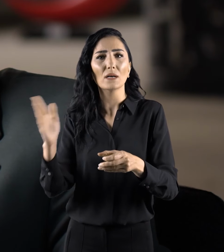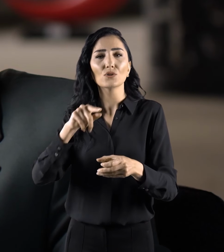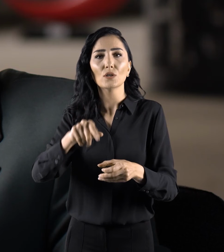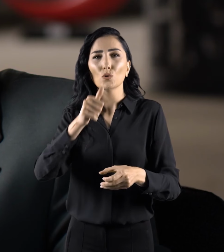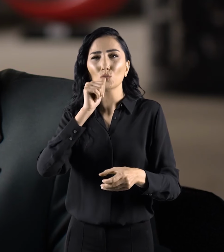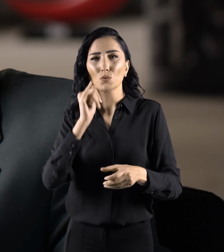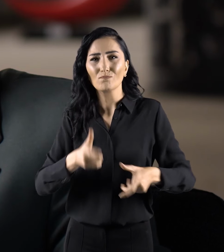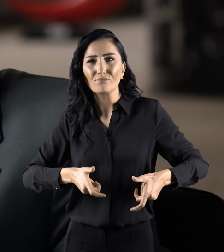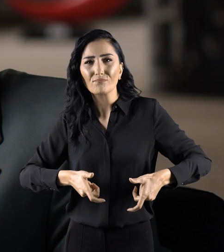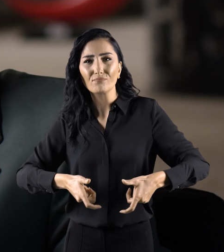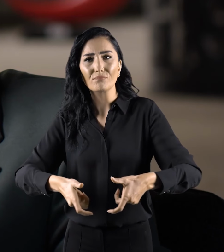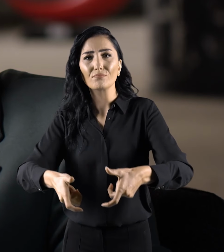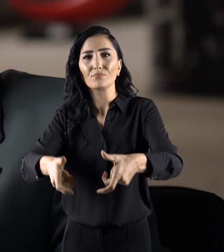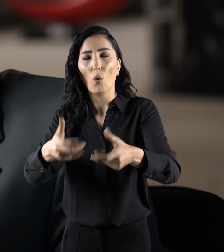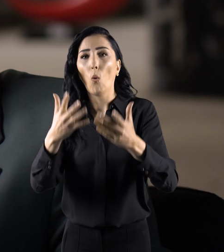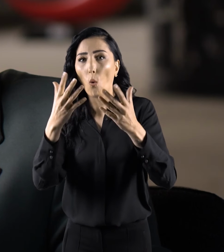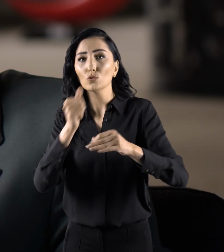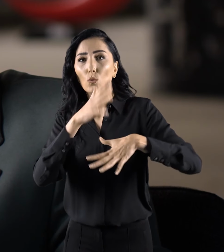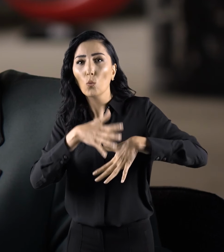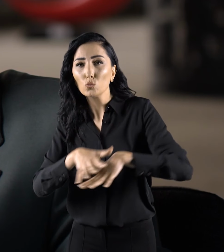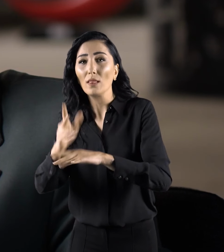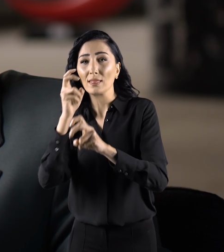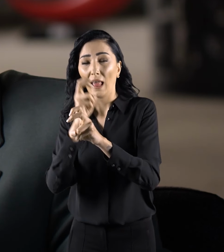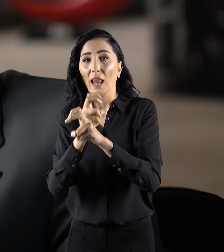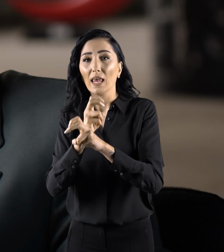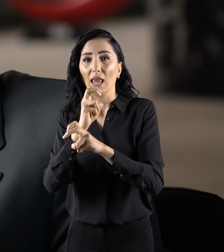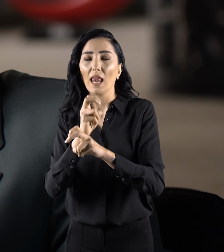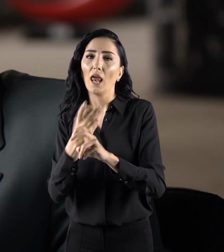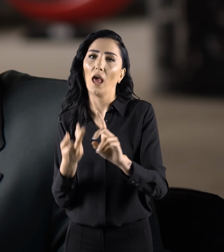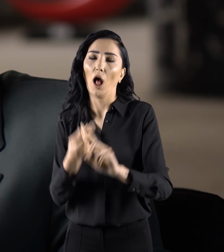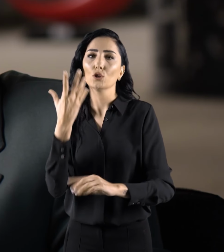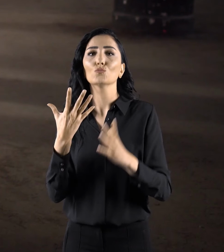kanalizasyon atıklarının yaratacağı tehlikeleri ortadan kaldırırız.